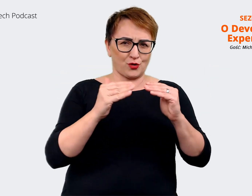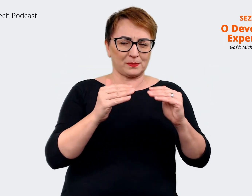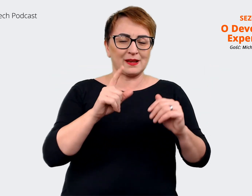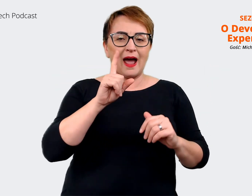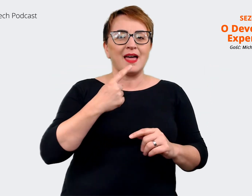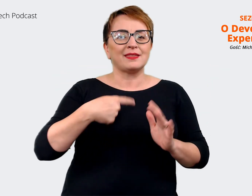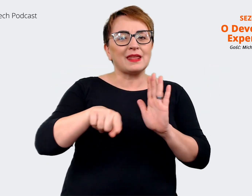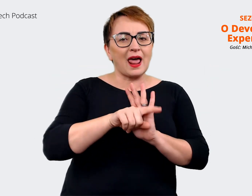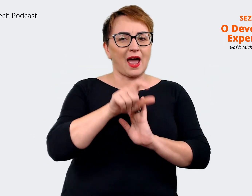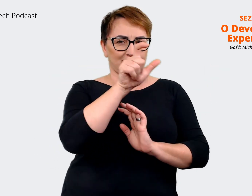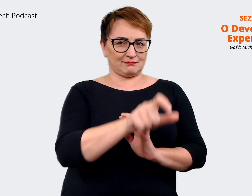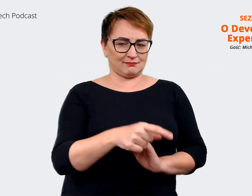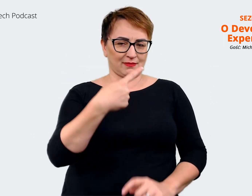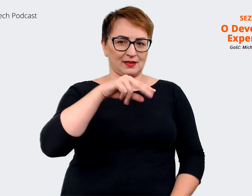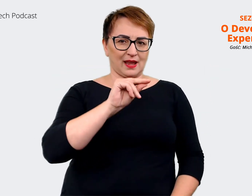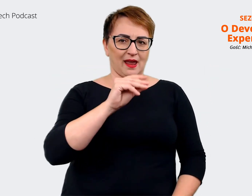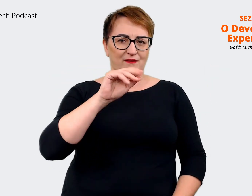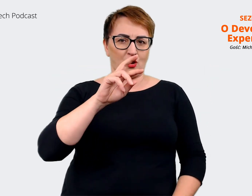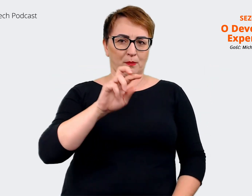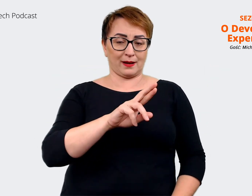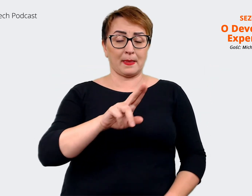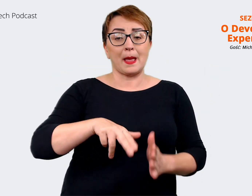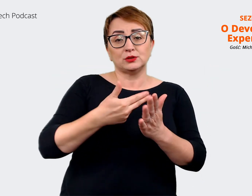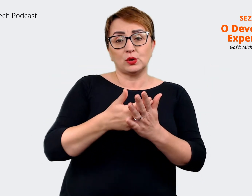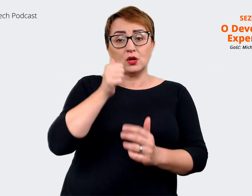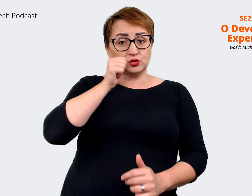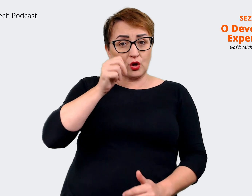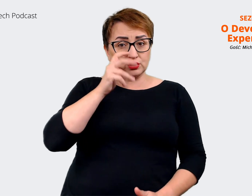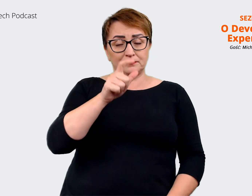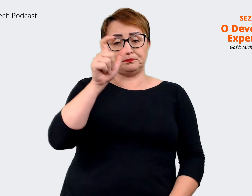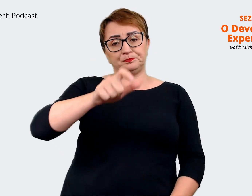właśnie tych produktów dla developerów. Czyli jak na co dzień sobie developer... nie wiem,